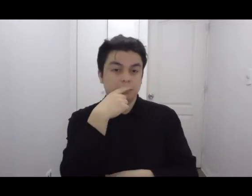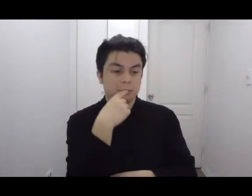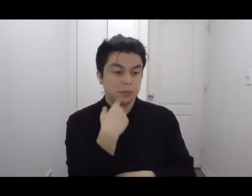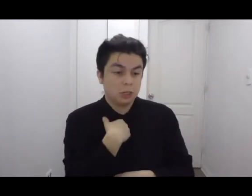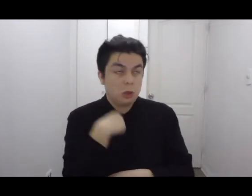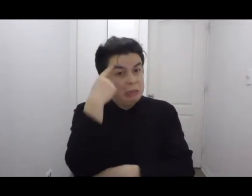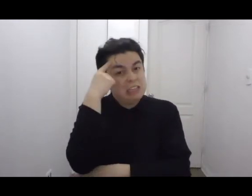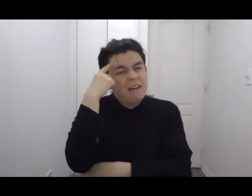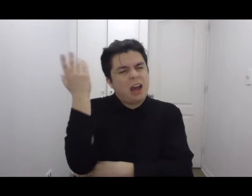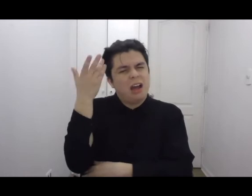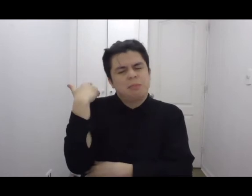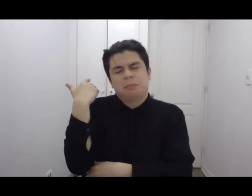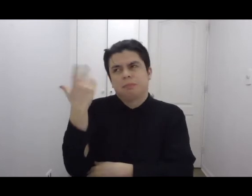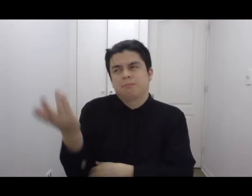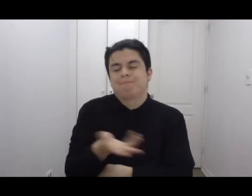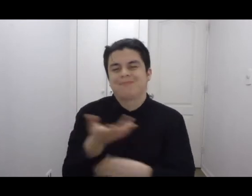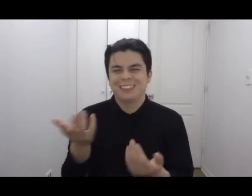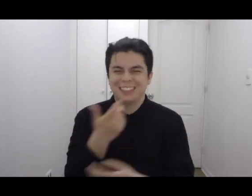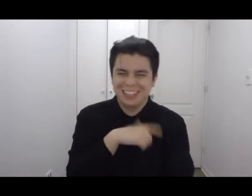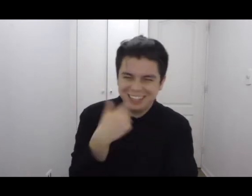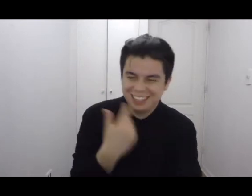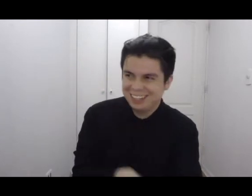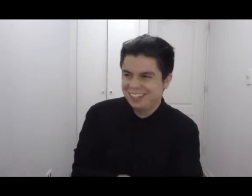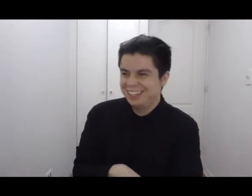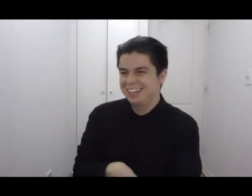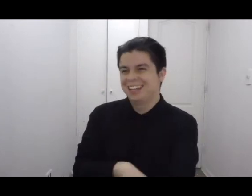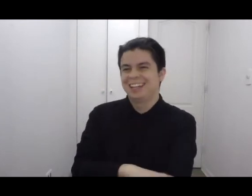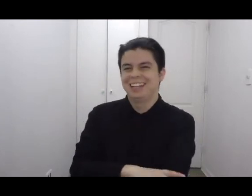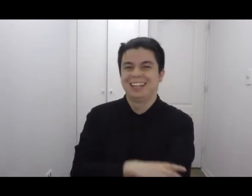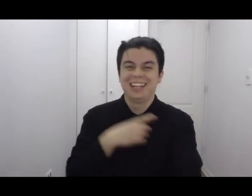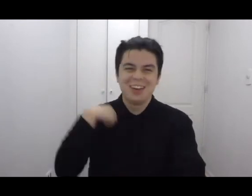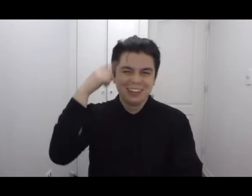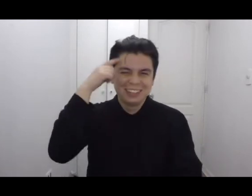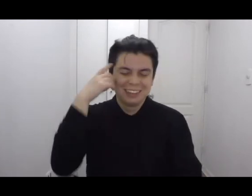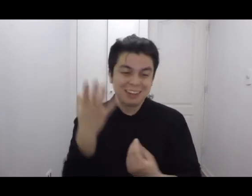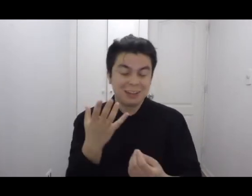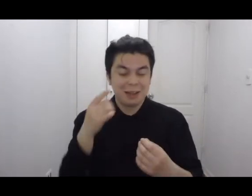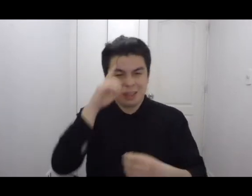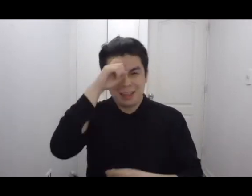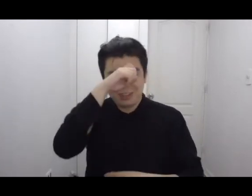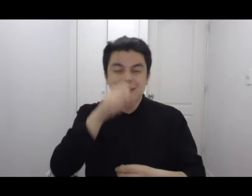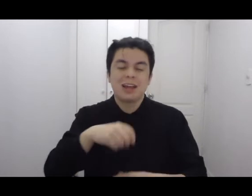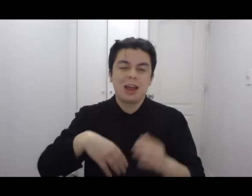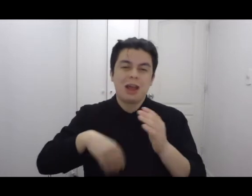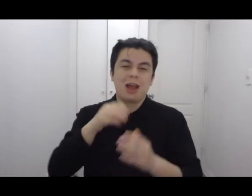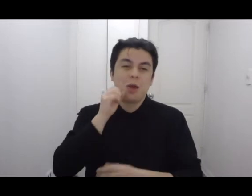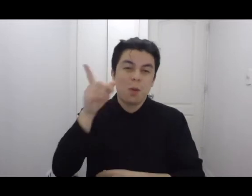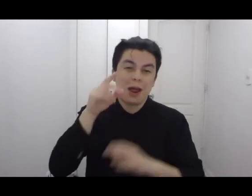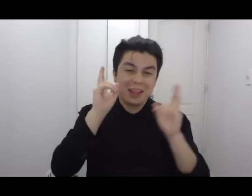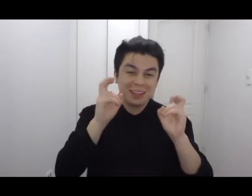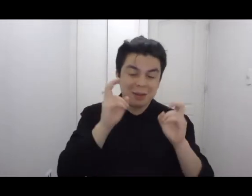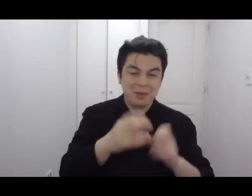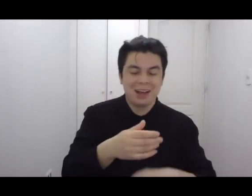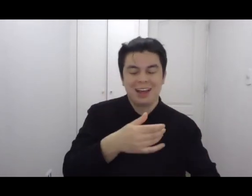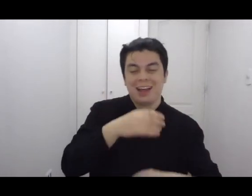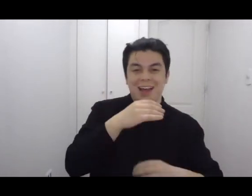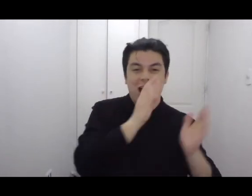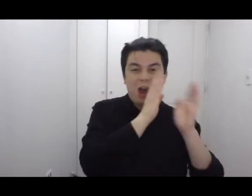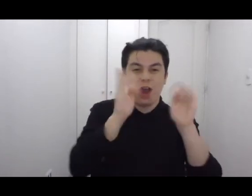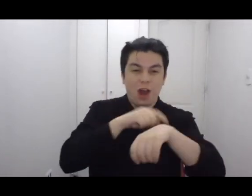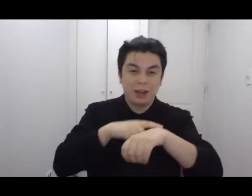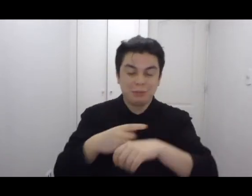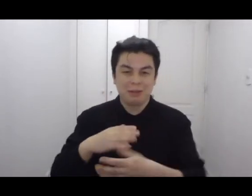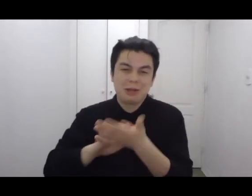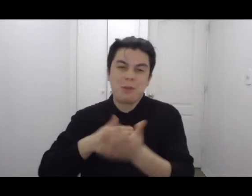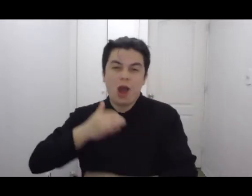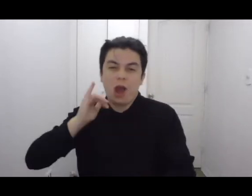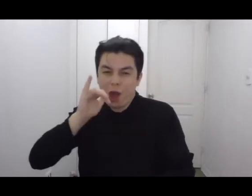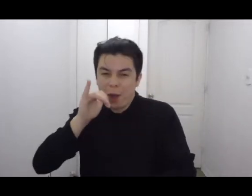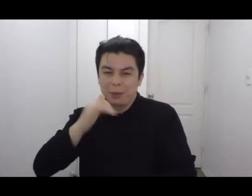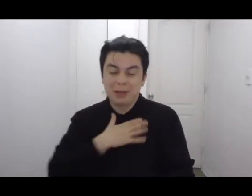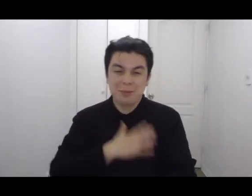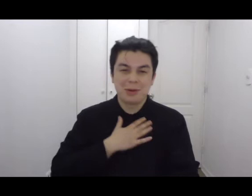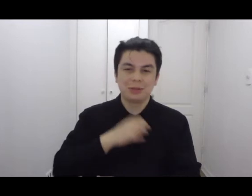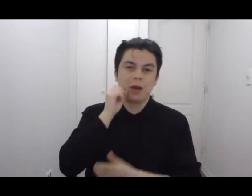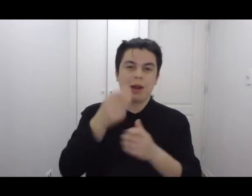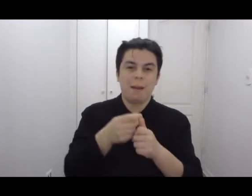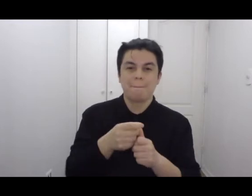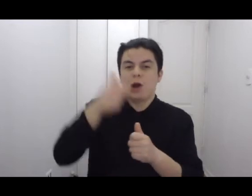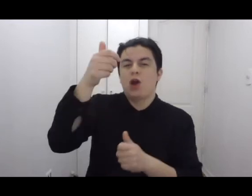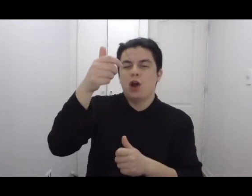de partida y yo pensé típico que uno dice , jaja, sabes que no tanto, me cuestan mas los horarios que el copete